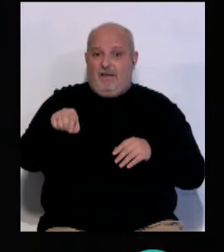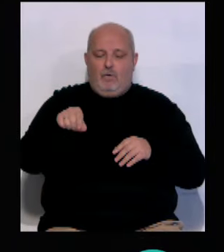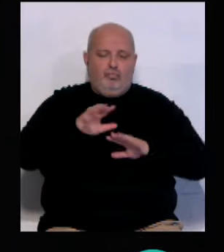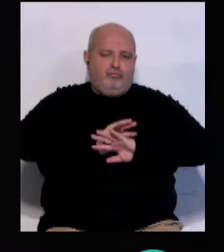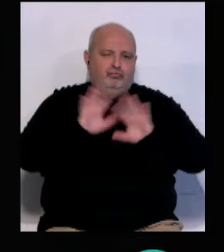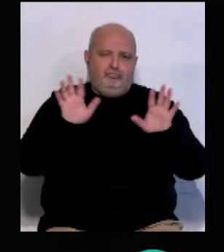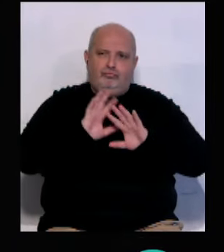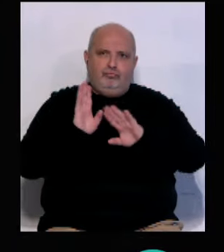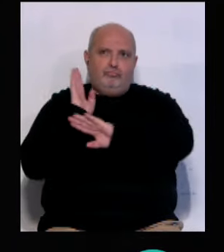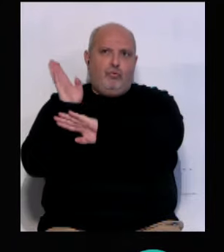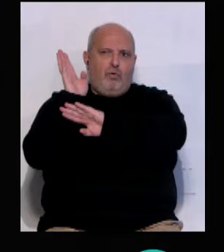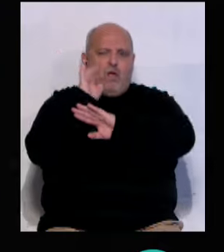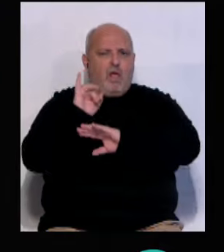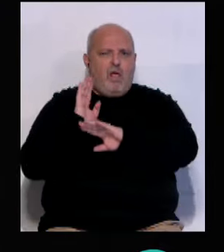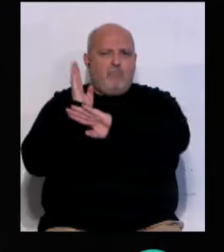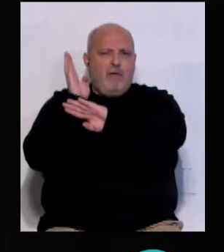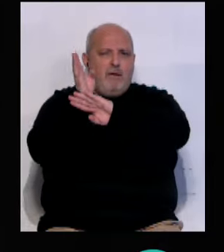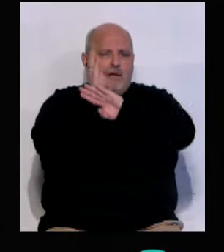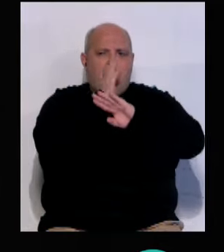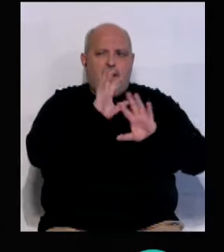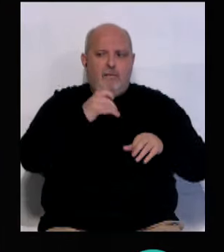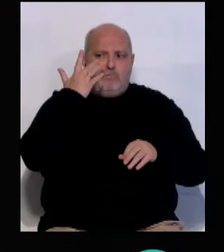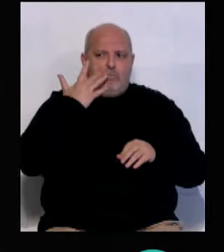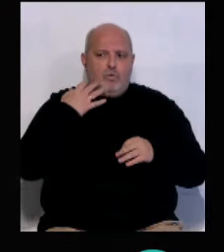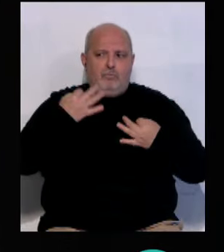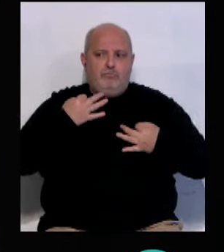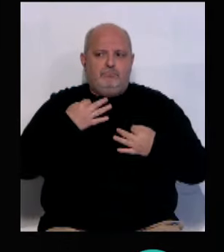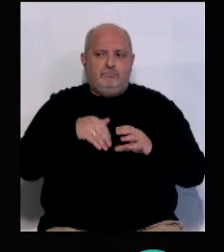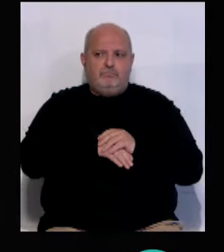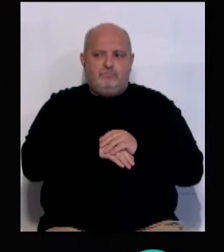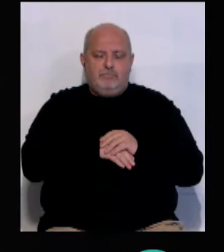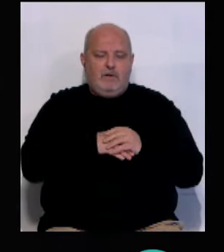a todos lados y gente del cdiz de Cádiz Cádiz cdiz Cádiz tío o sea es que es brutal O sea tú